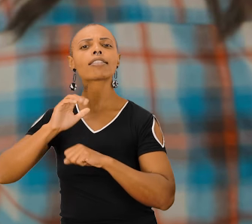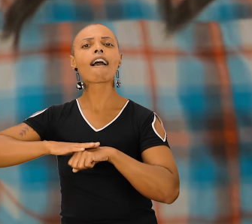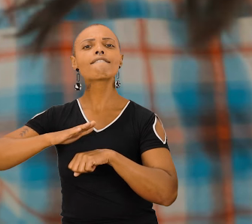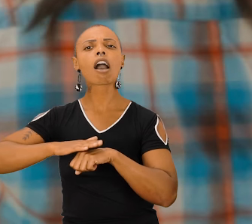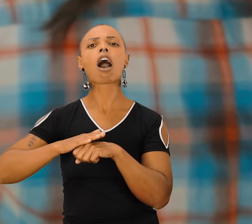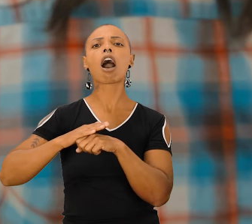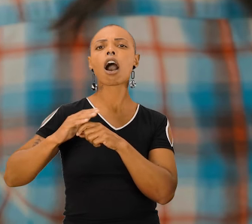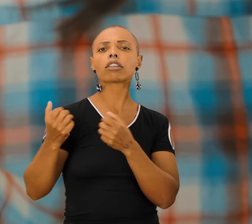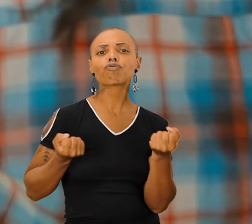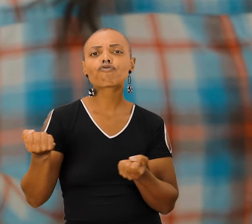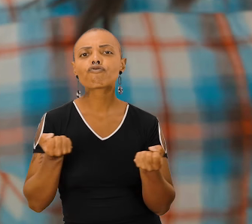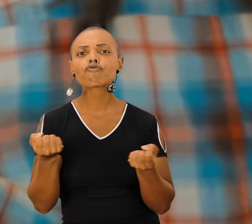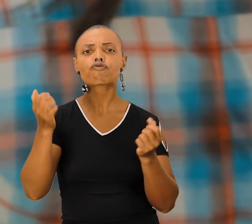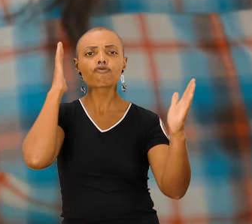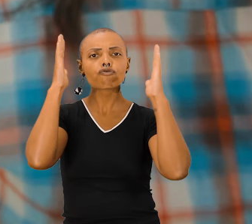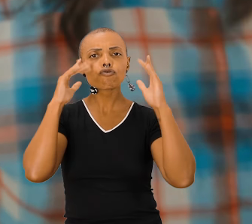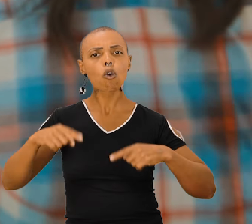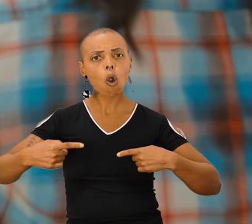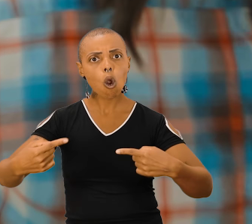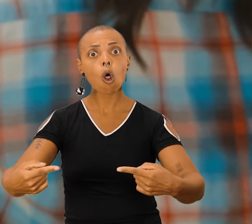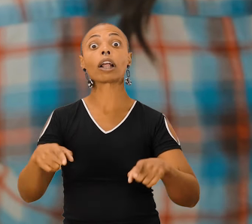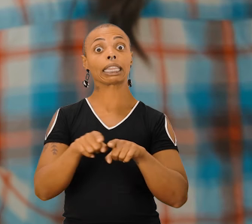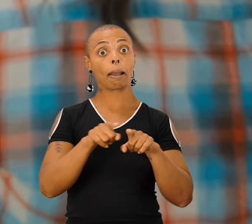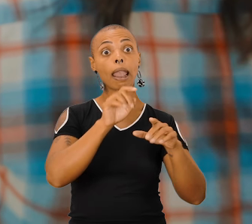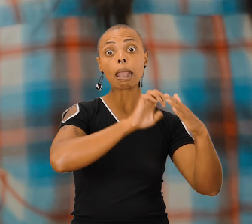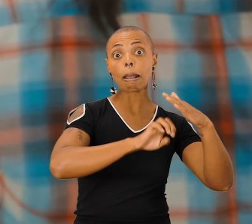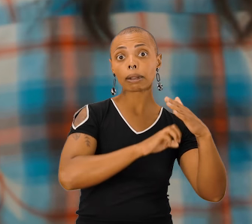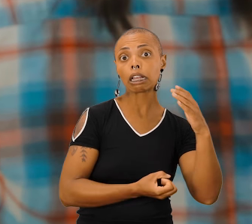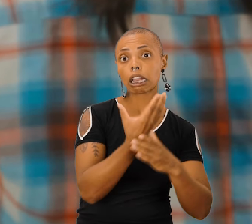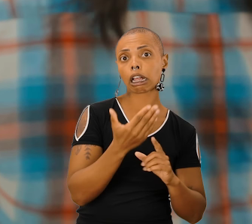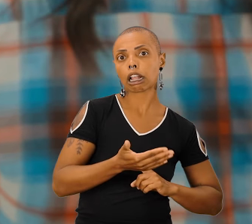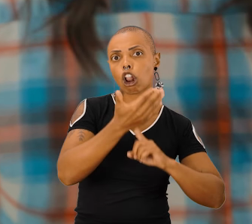além das empresas que desenvolvem tecnologia, pesquisa e também das universidades.